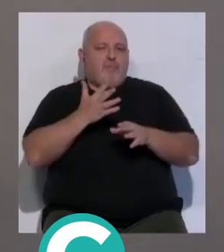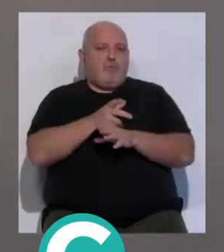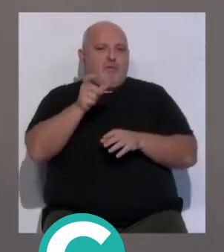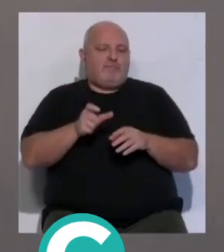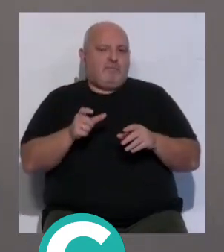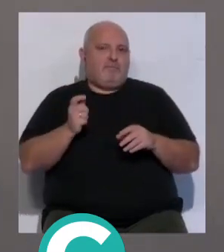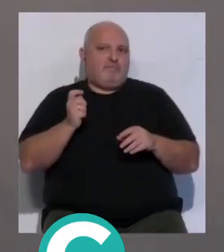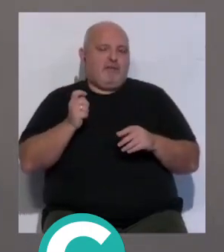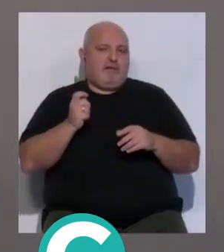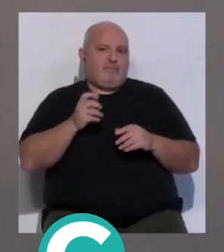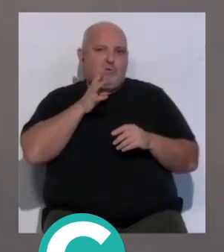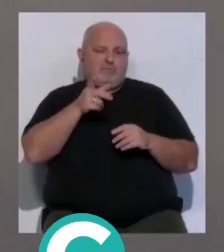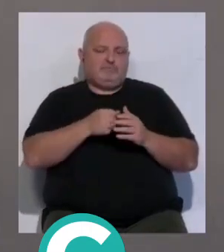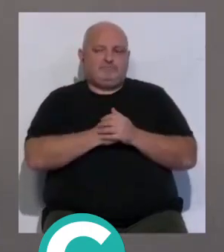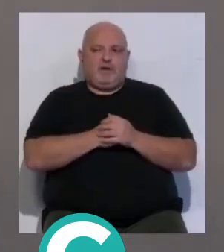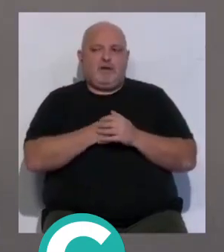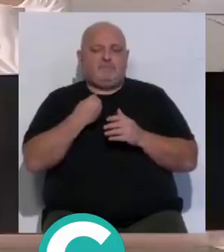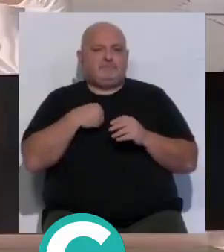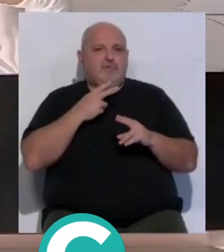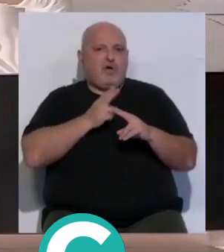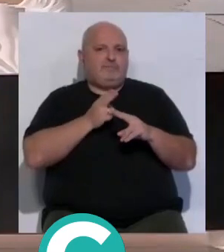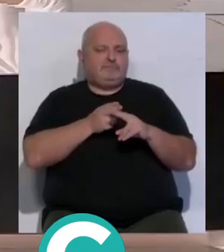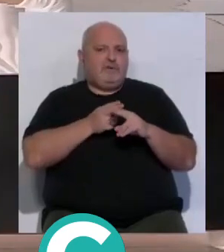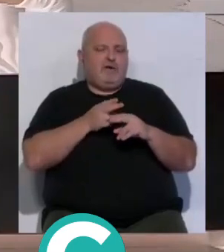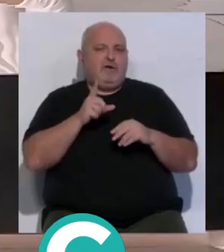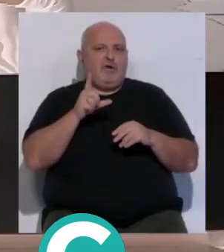el profesional lo agradece el propio nombre no del estadio del estadio de los juegos de